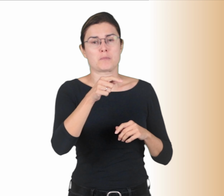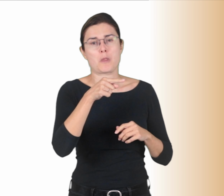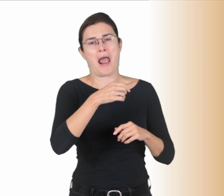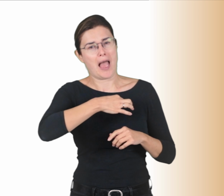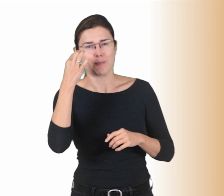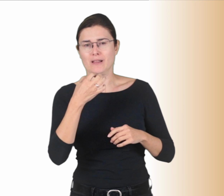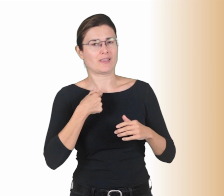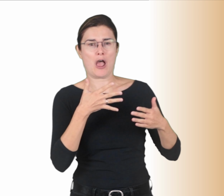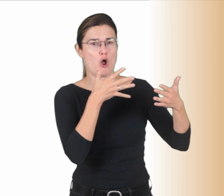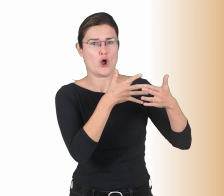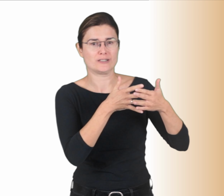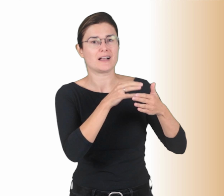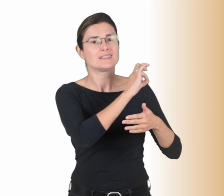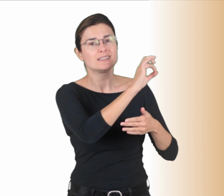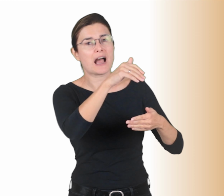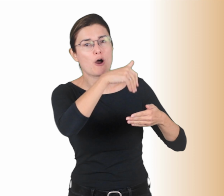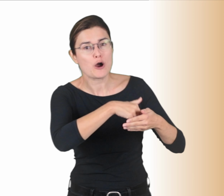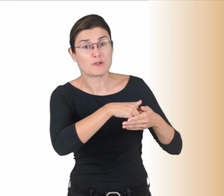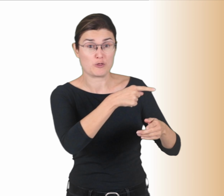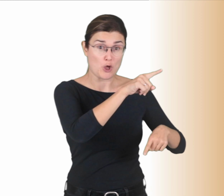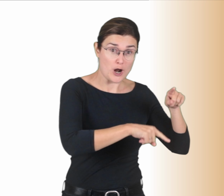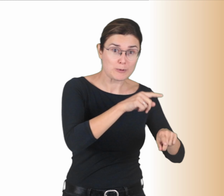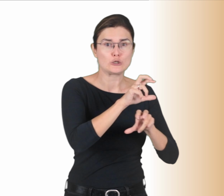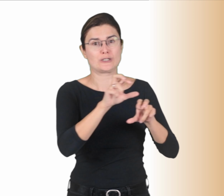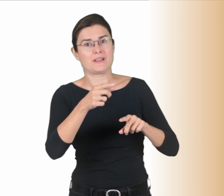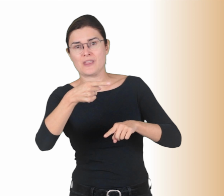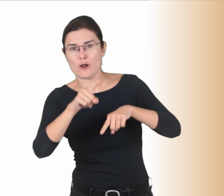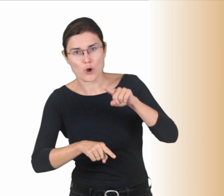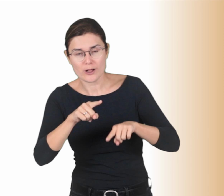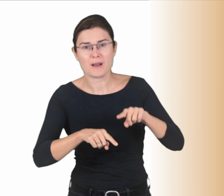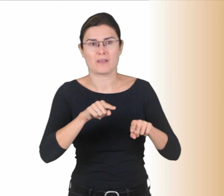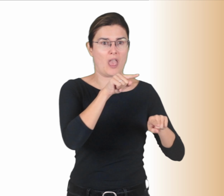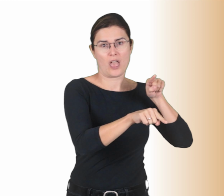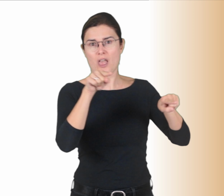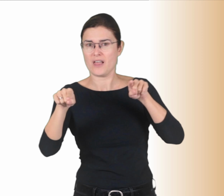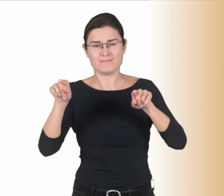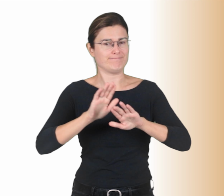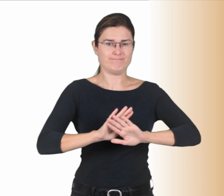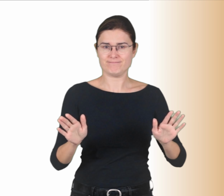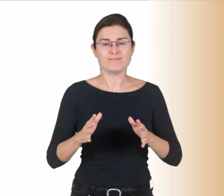komentując, które zachowanie jest normalne, a które nie.